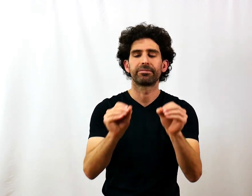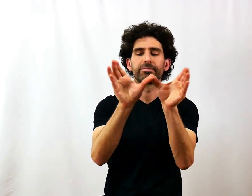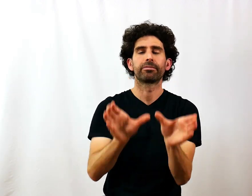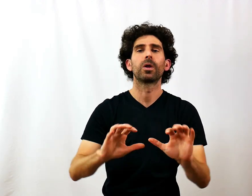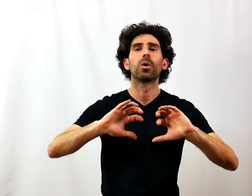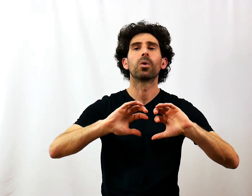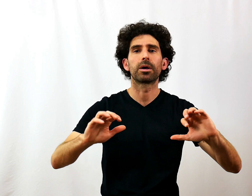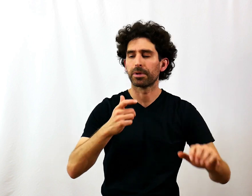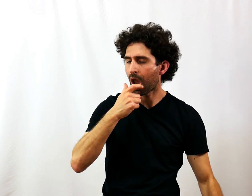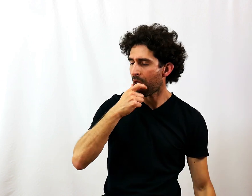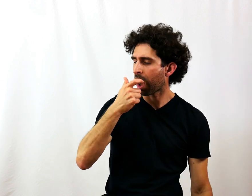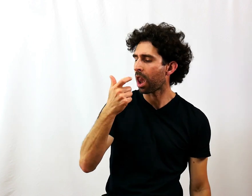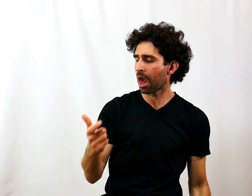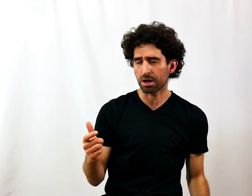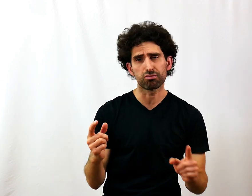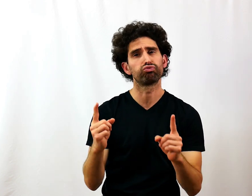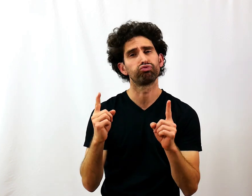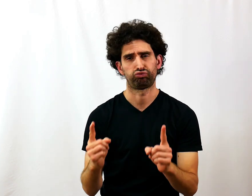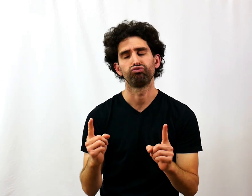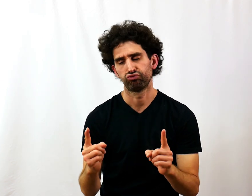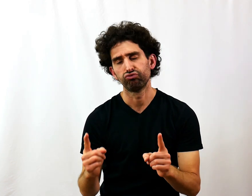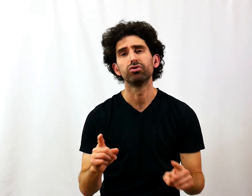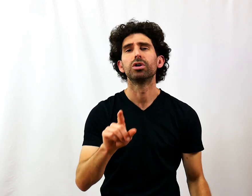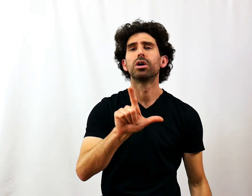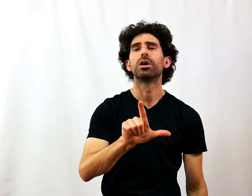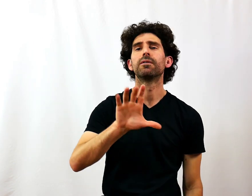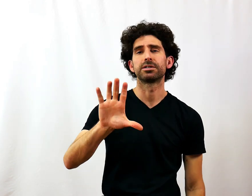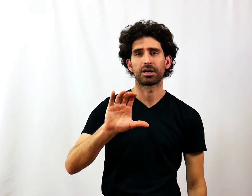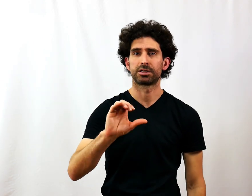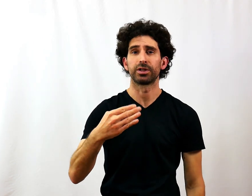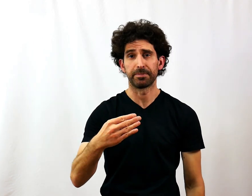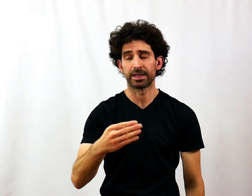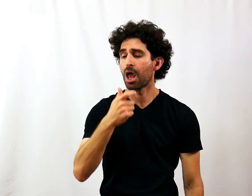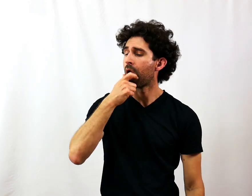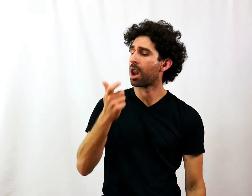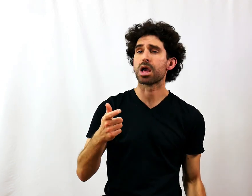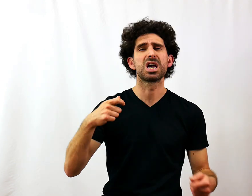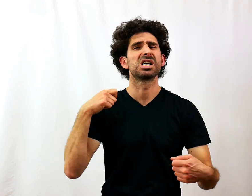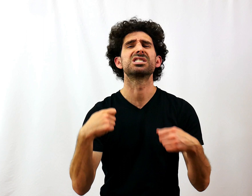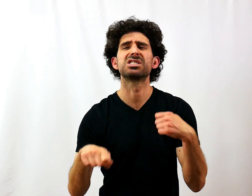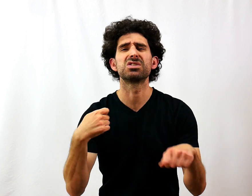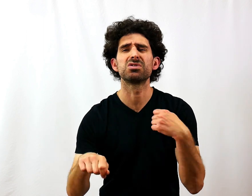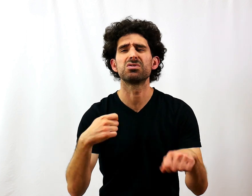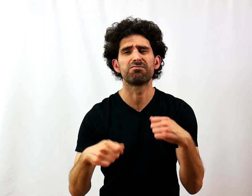La langue de l'okapi mesure 25 cm de long. Elle est très souple